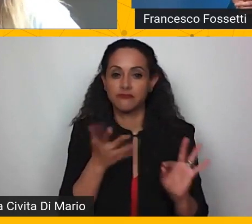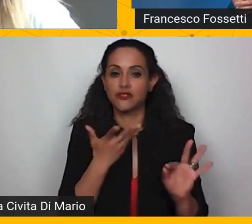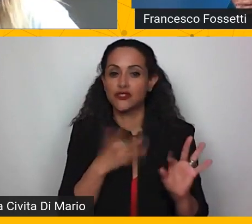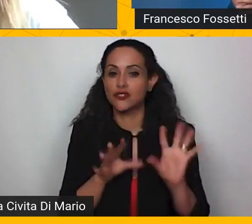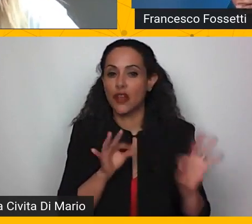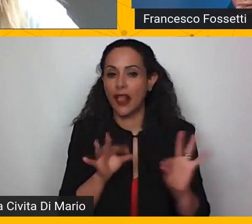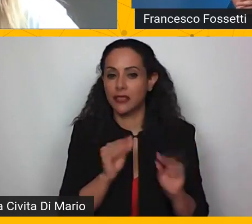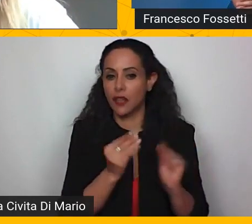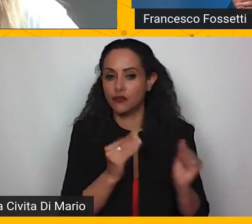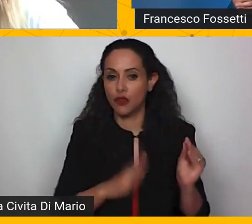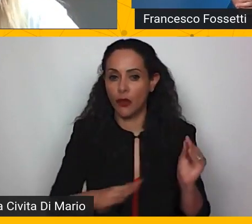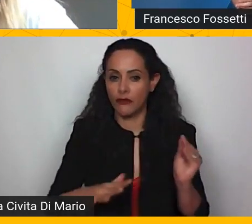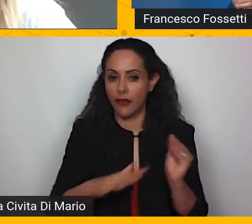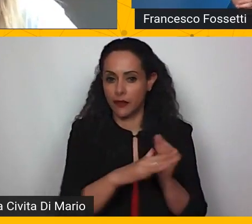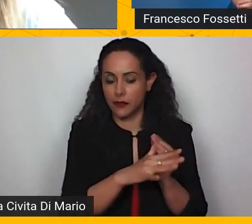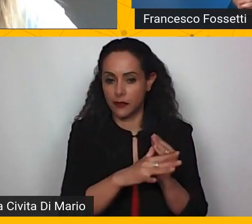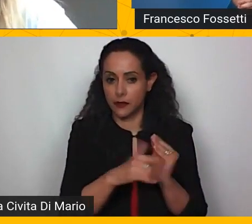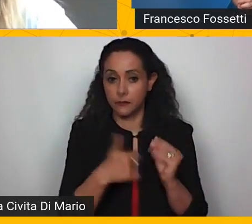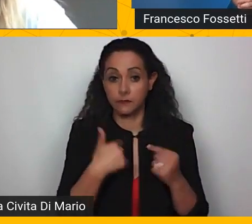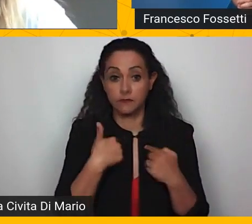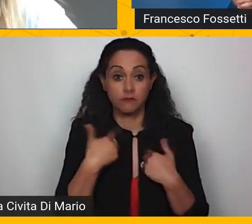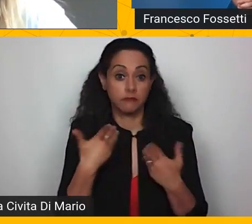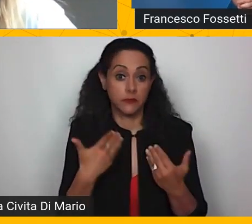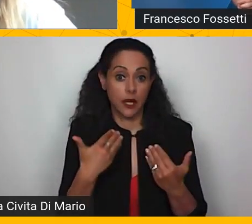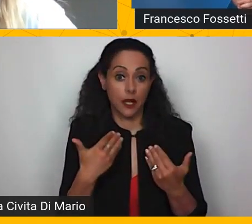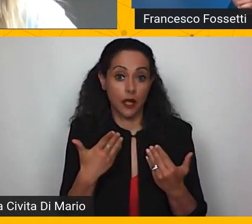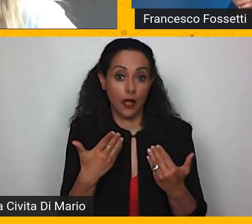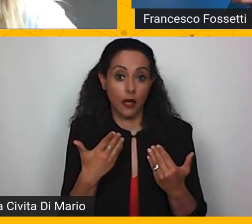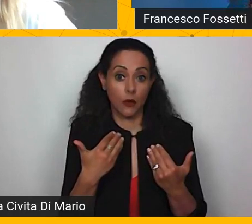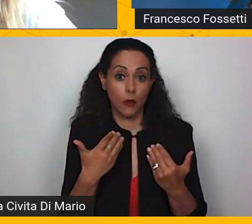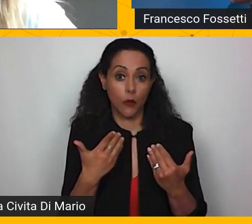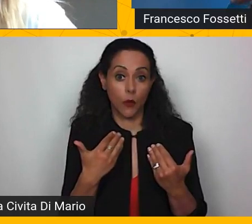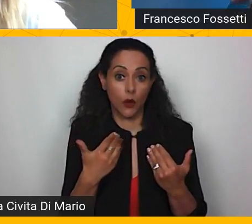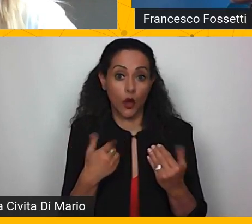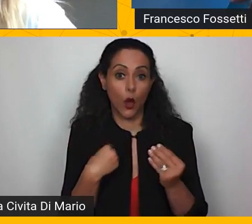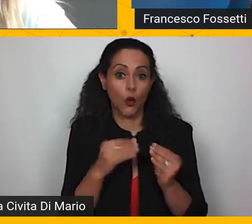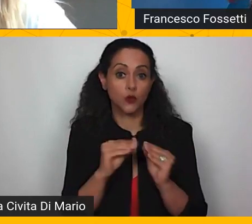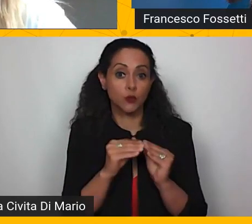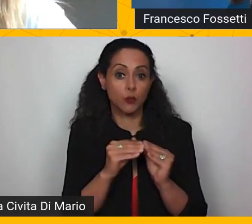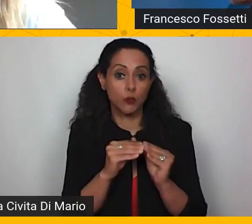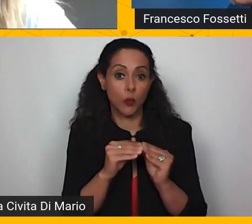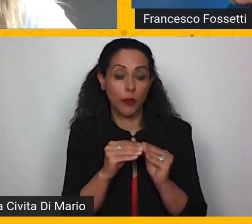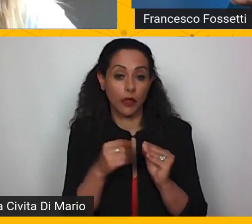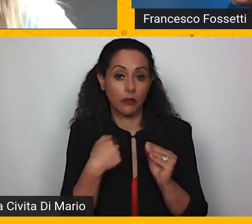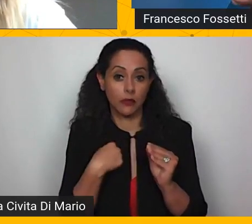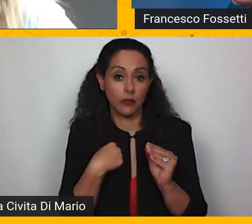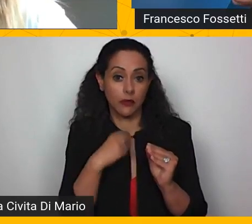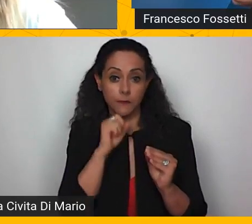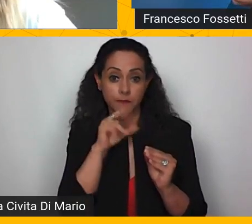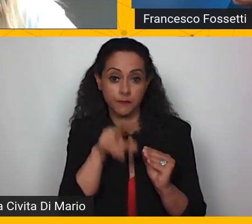preferenze dei più giovani quindi insomma mi auguro che